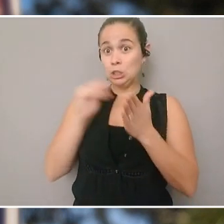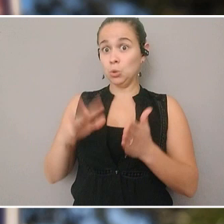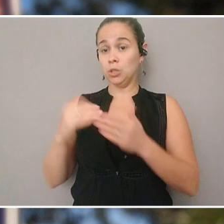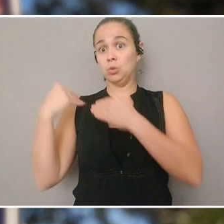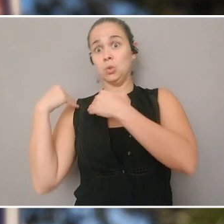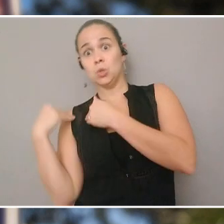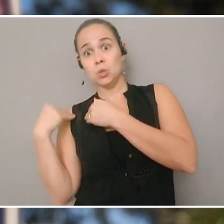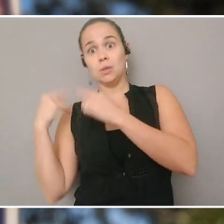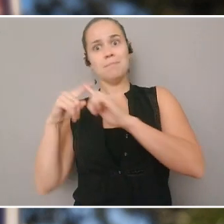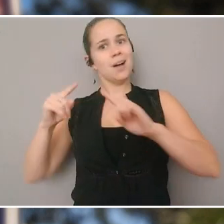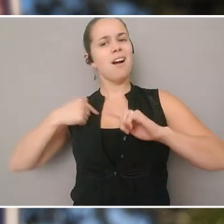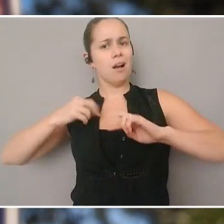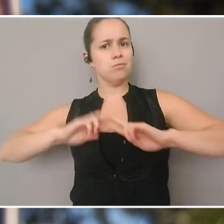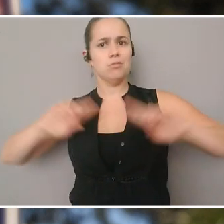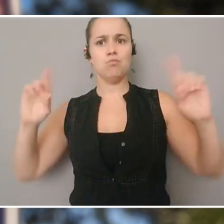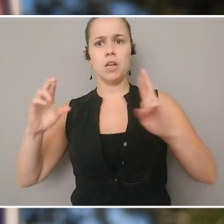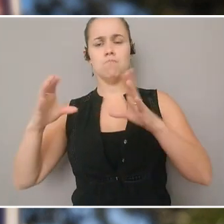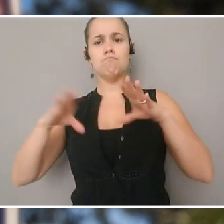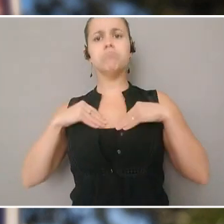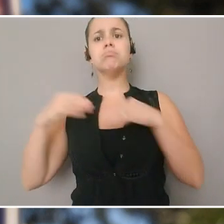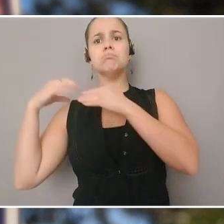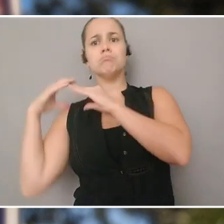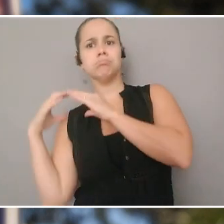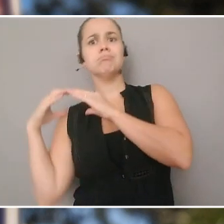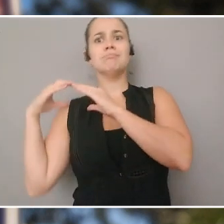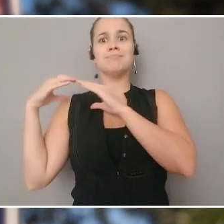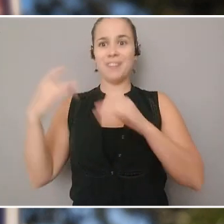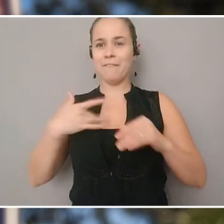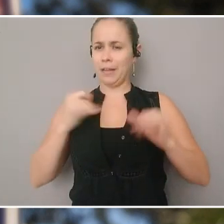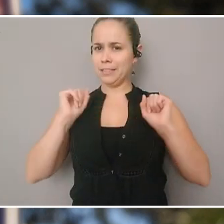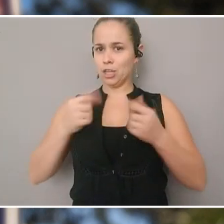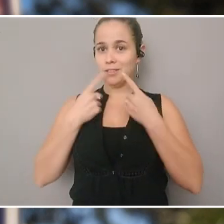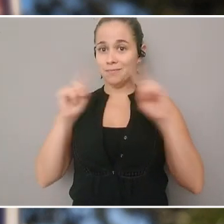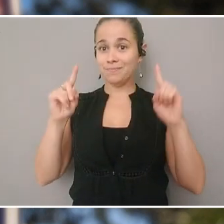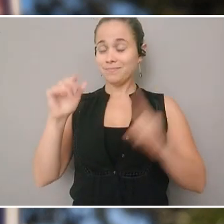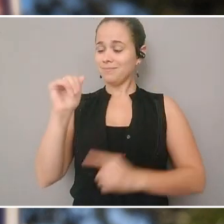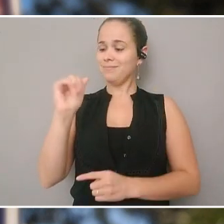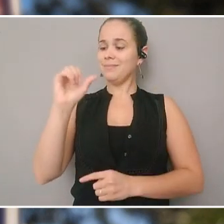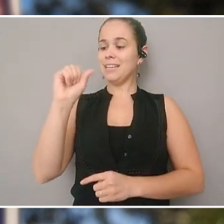lograr y honestamente puedo decir que